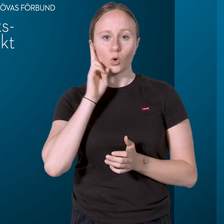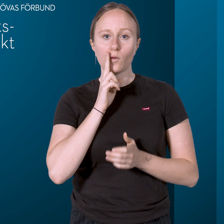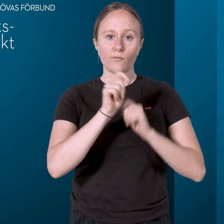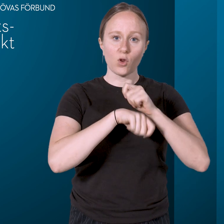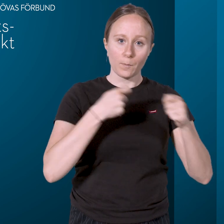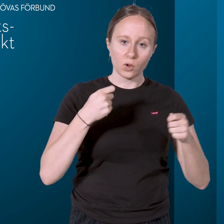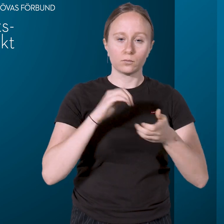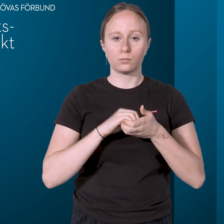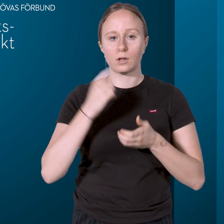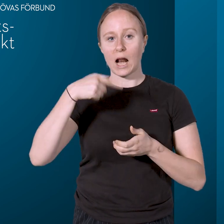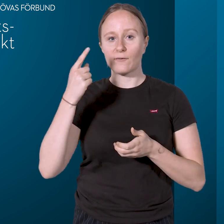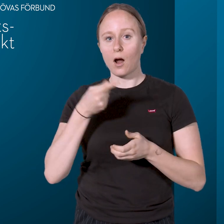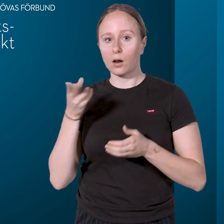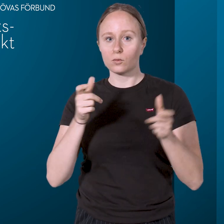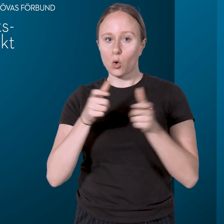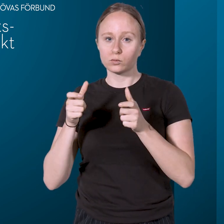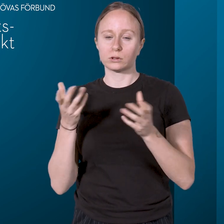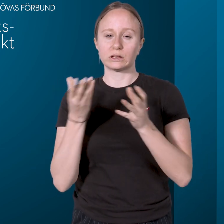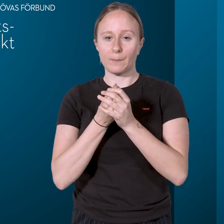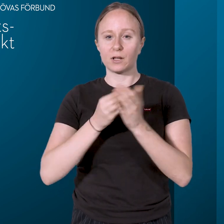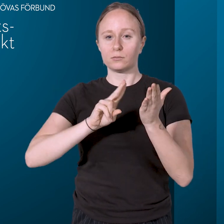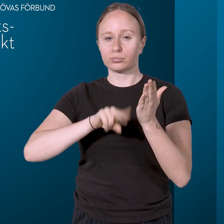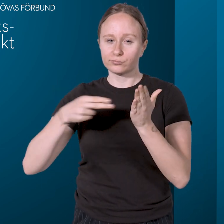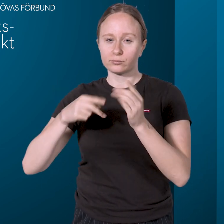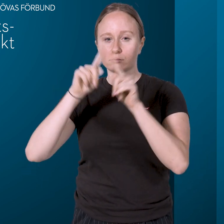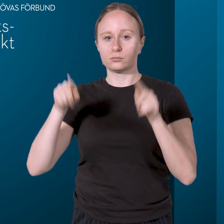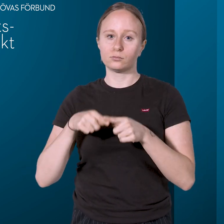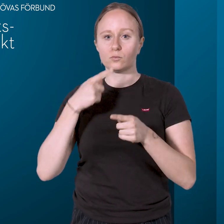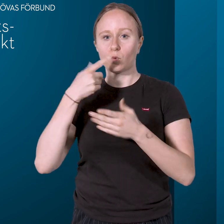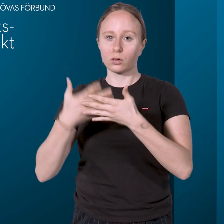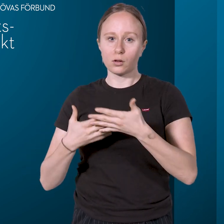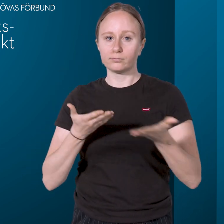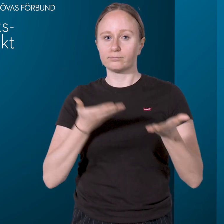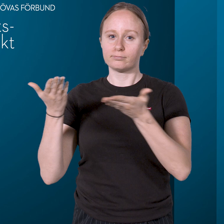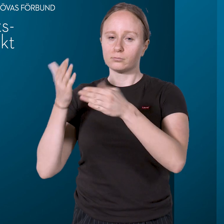Dövas Förbund har tillsammans med 11 andra organisationer undertecknat ett uttalande -